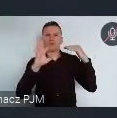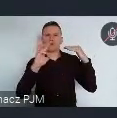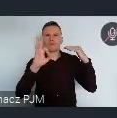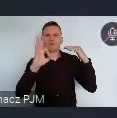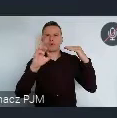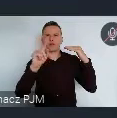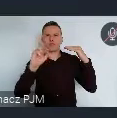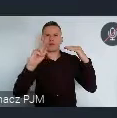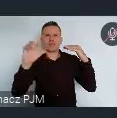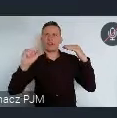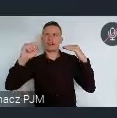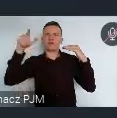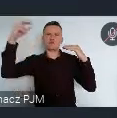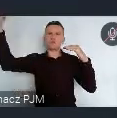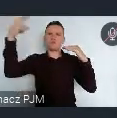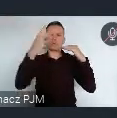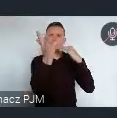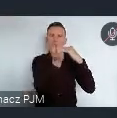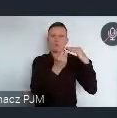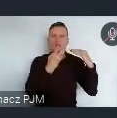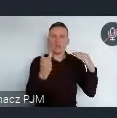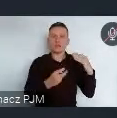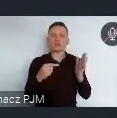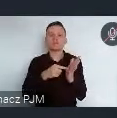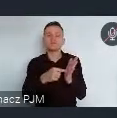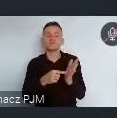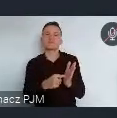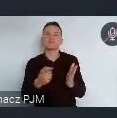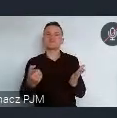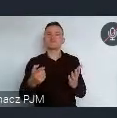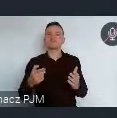w ramach działań dotyczących efektywności energetycznych budynków,